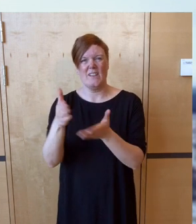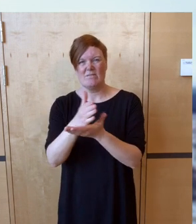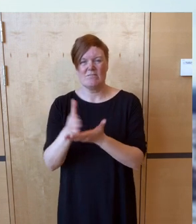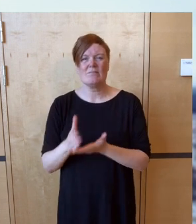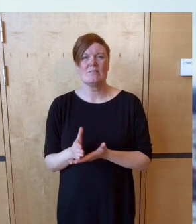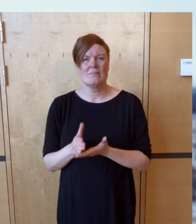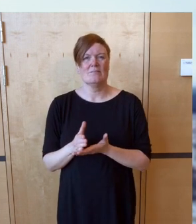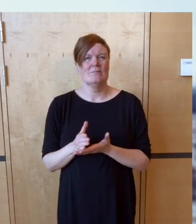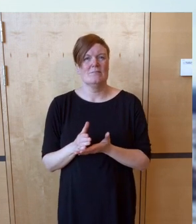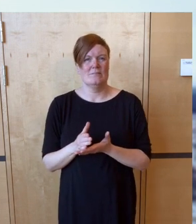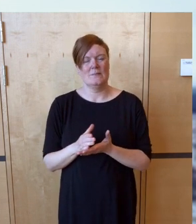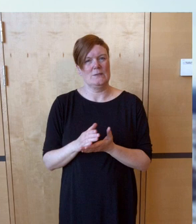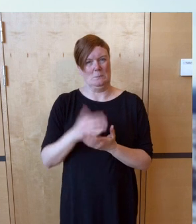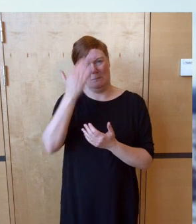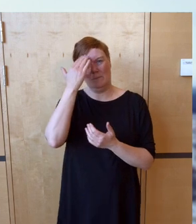Och det var ju den halkiga och